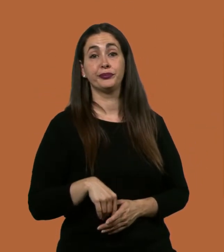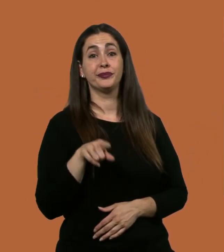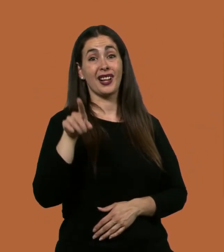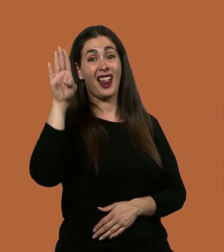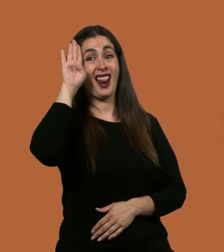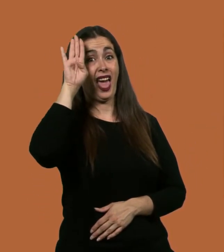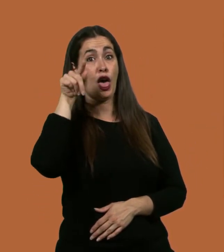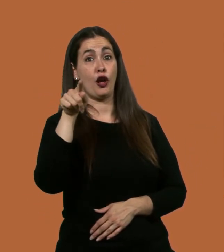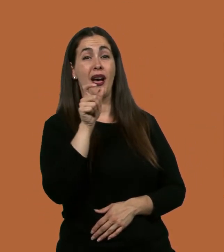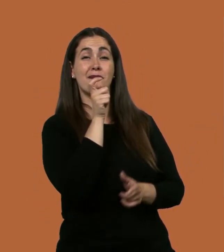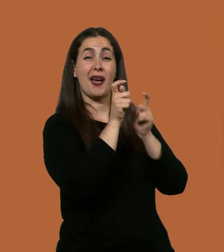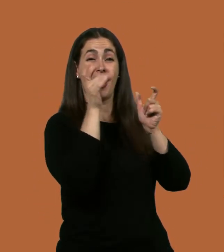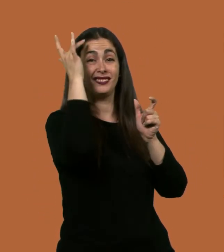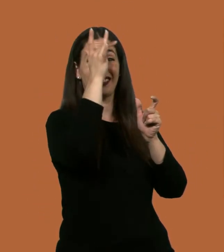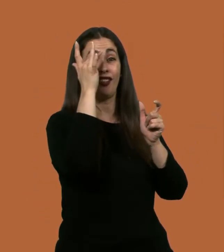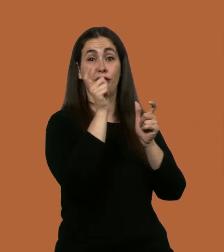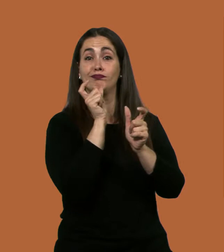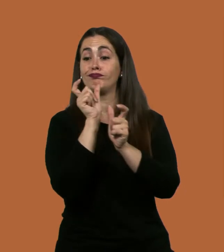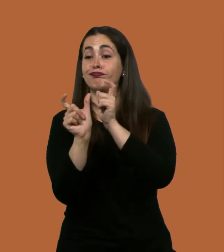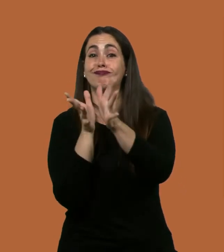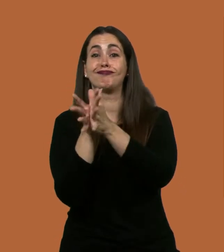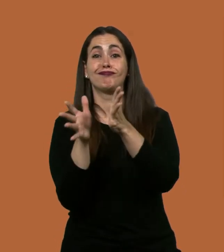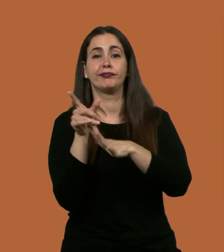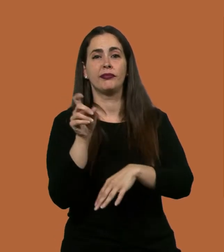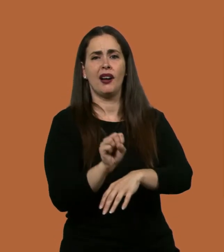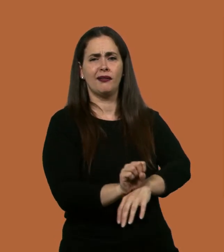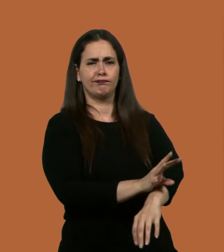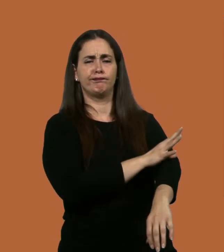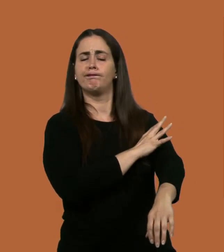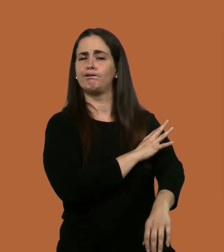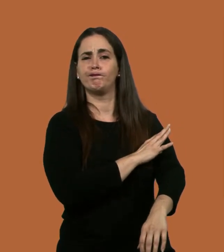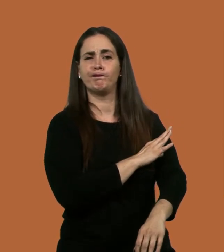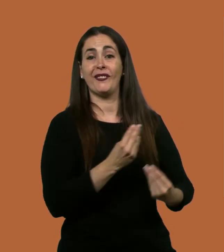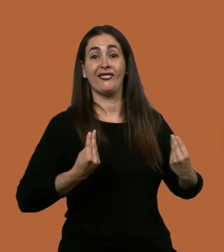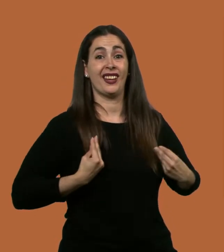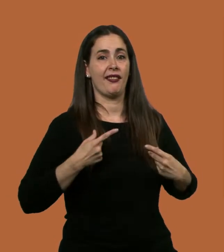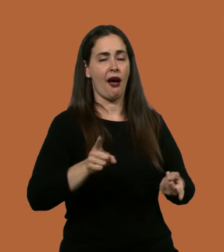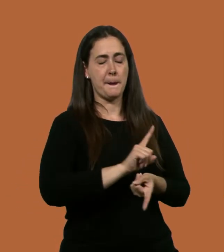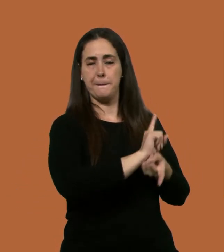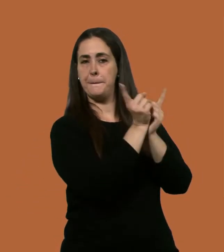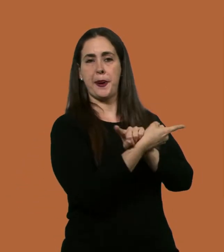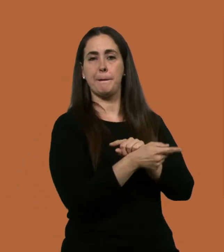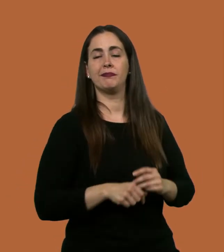Les paraules del sacerdot van impressionar de tal manera el lladregot que va canviar de vida.